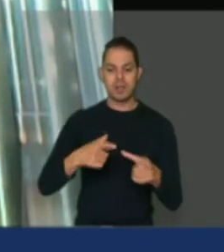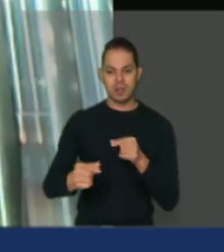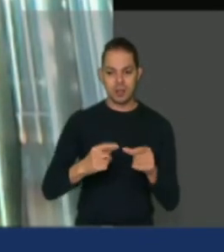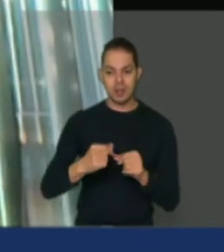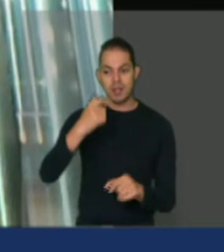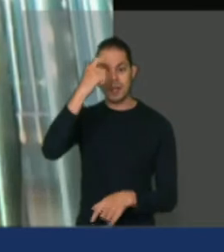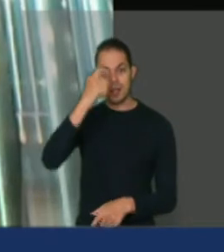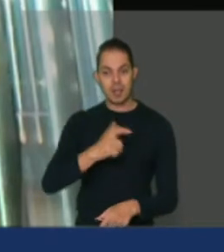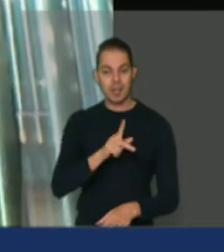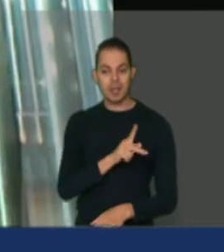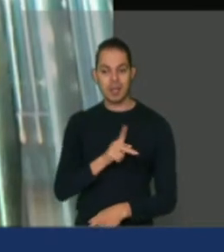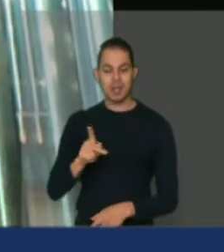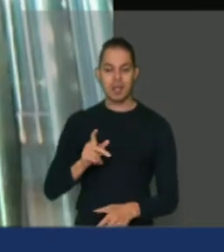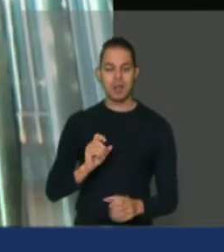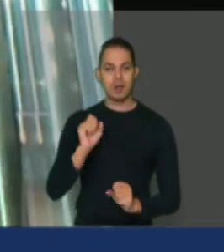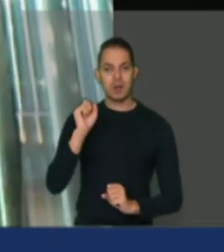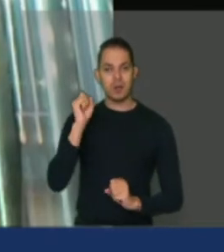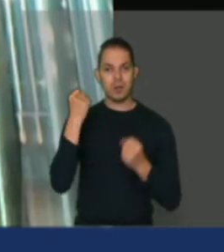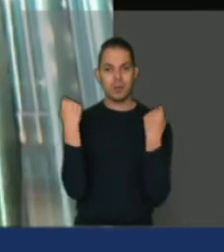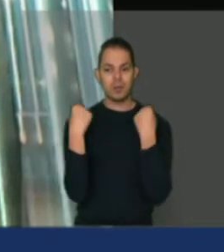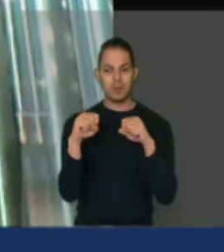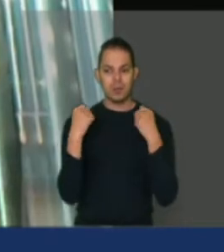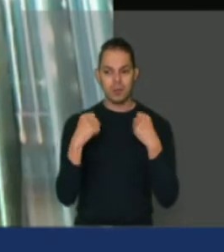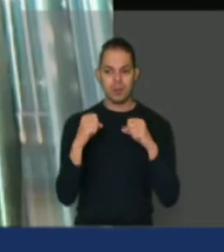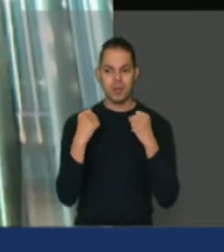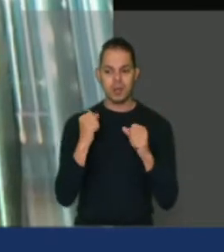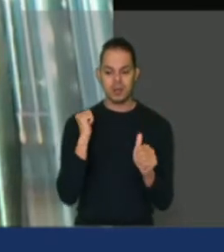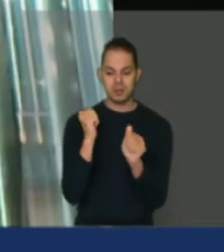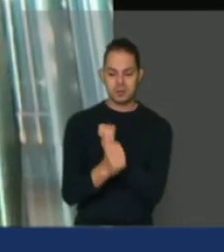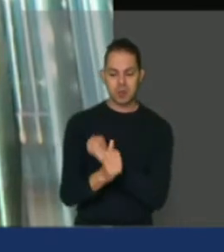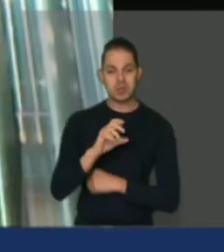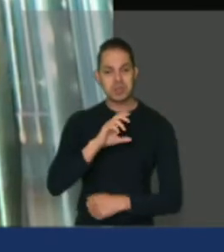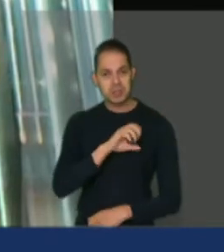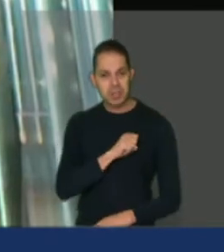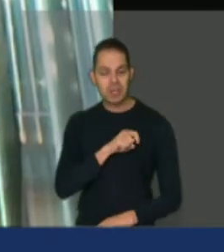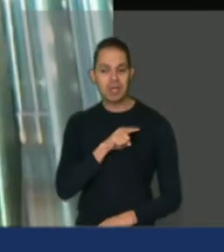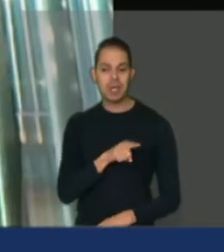ESPORTE, QUERO DIZER AQUI QUE PRA NÓS É UMA HONRA TERMOS